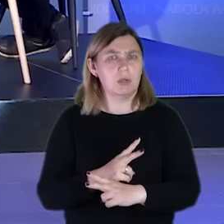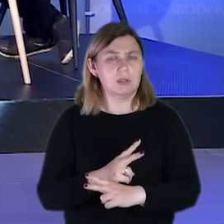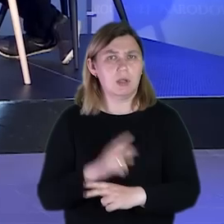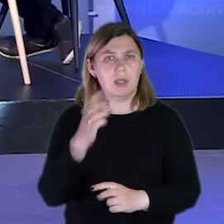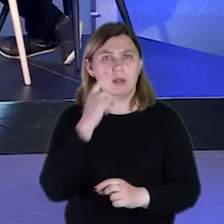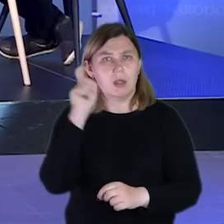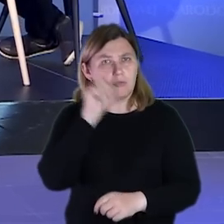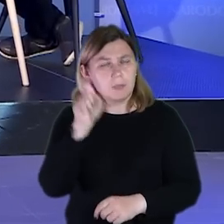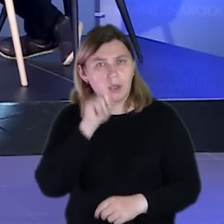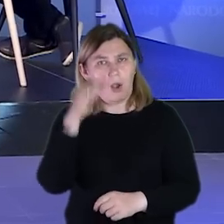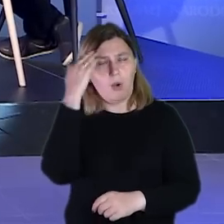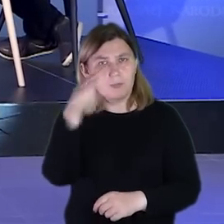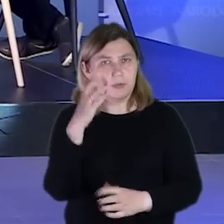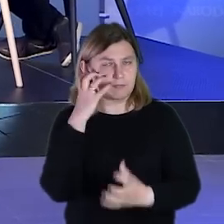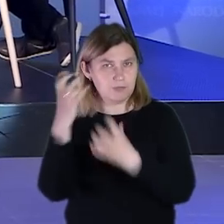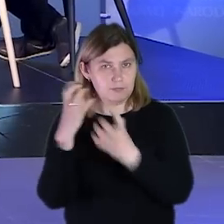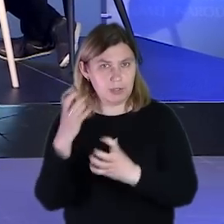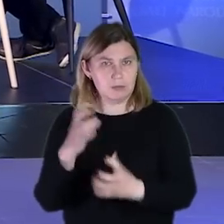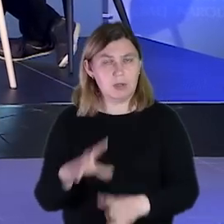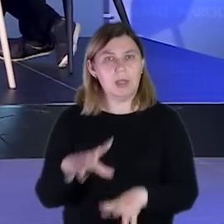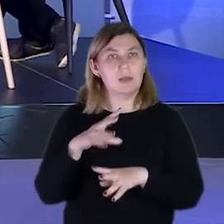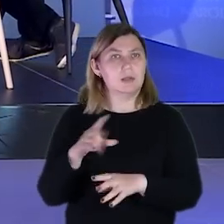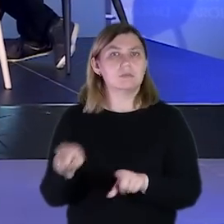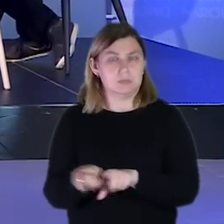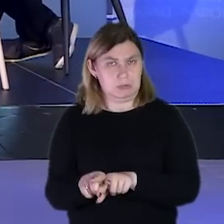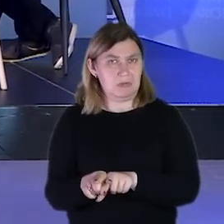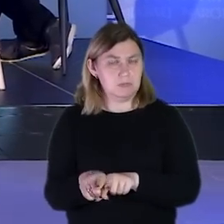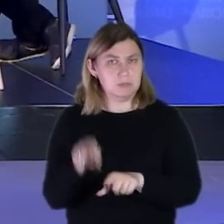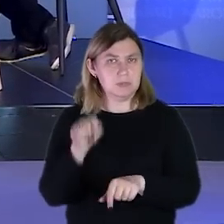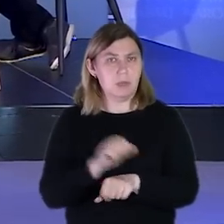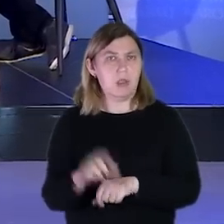agentów obcego wywiadu. Przyjmuje się również, i to nawet przy okazji definicji,